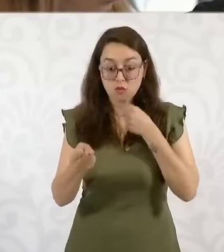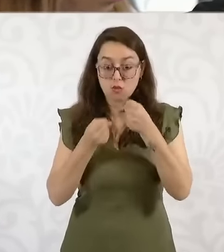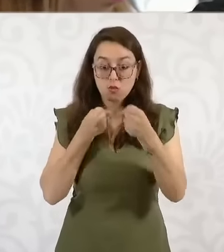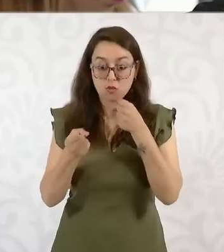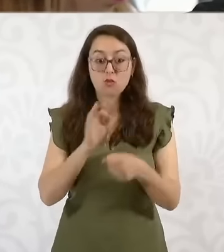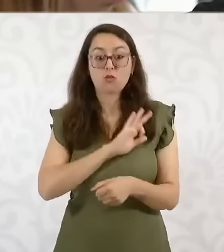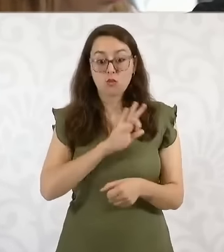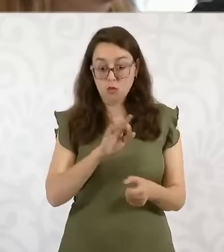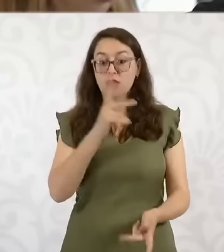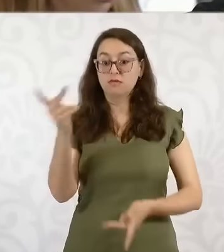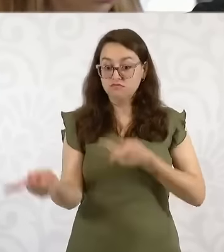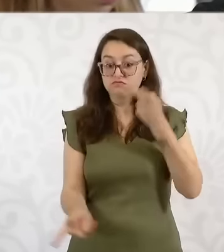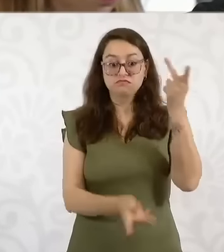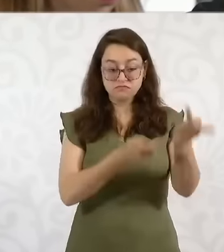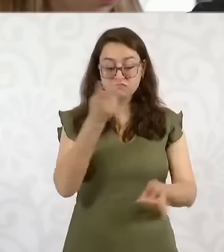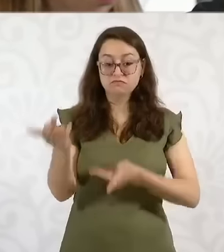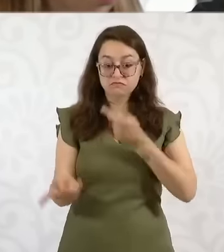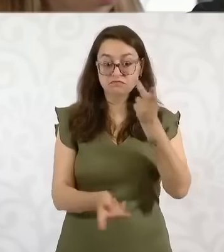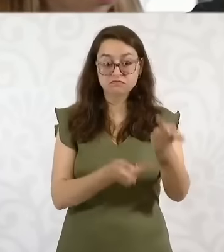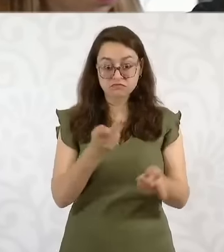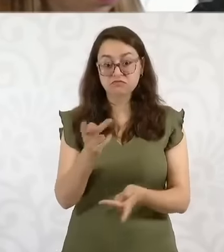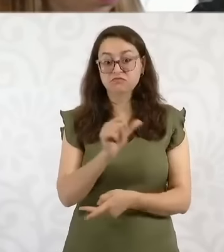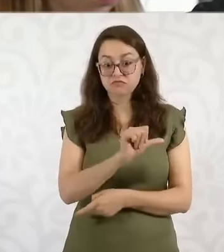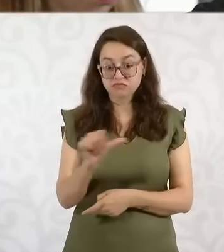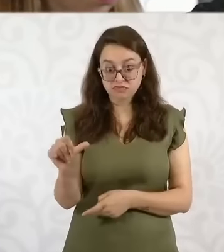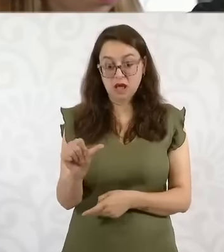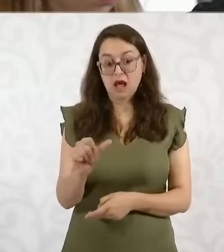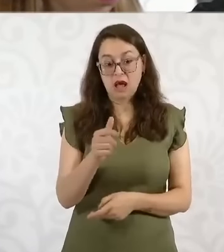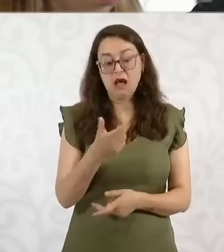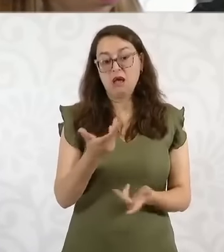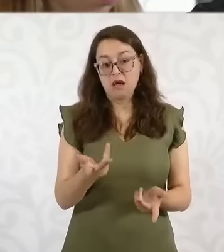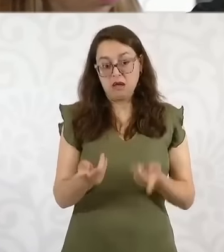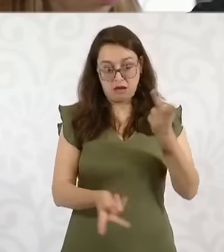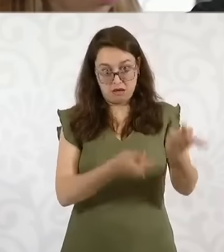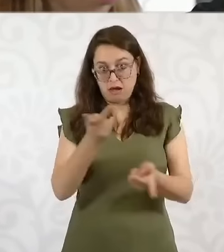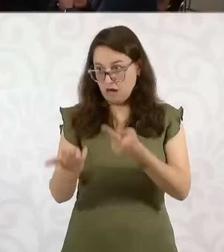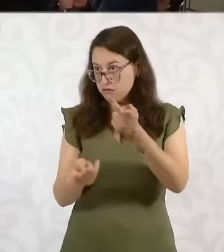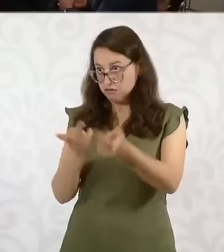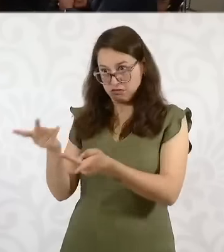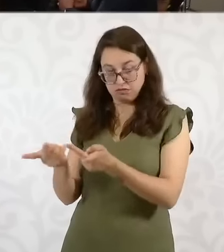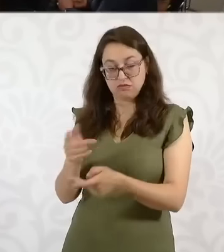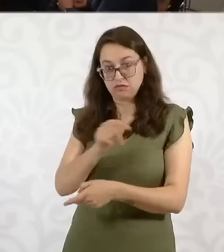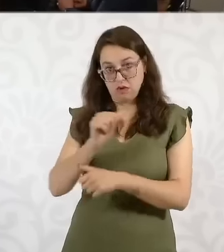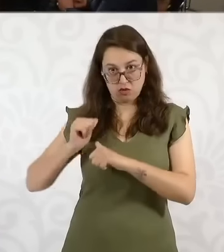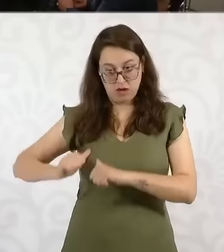oportunidad de hacerle preguntas directamente como en el caso de usted en esta conferencia matutina.